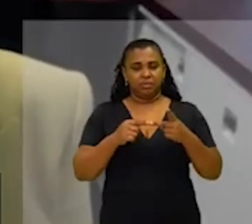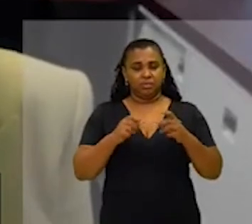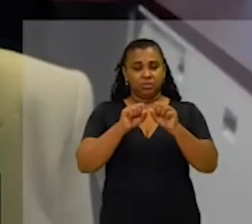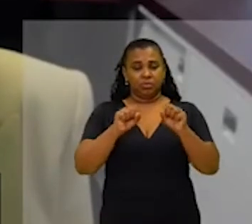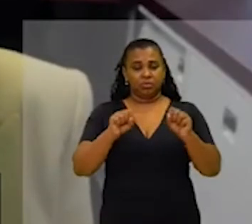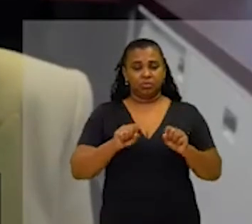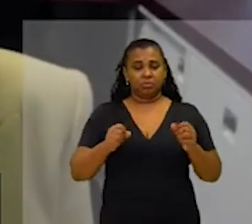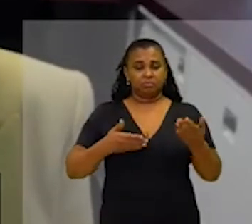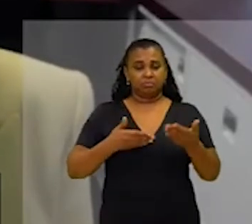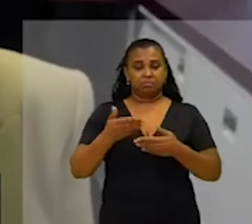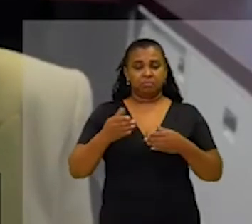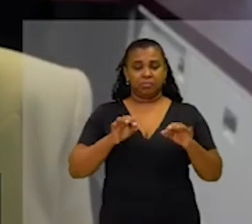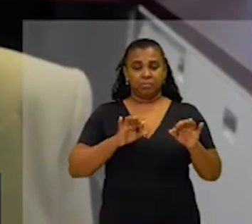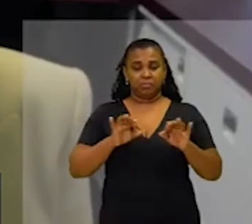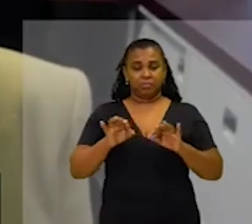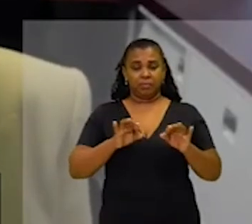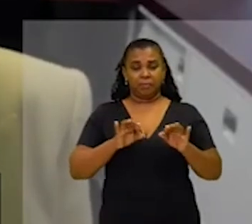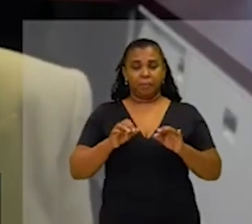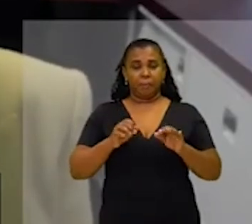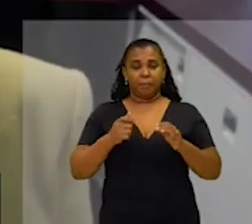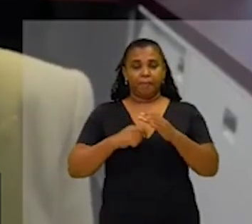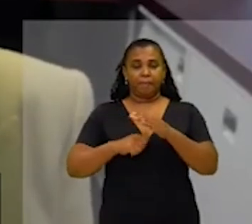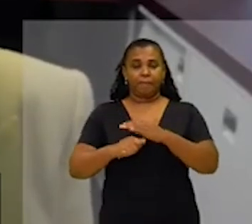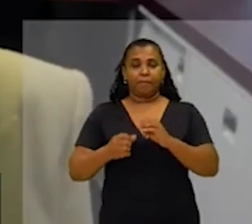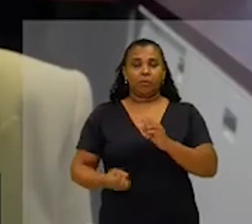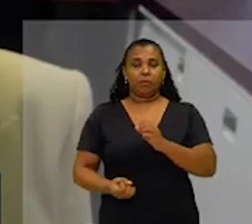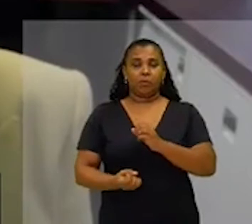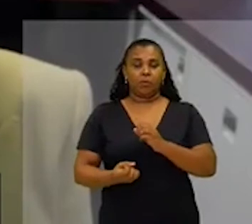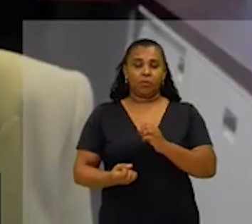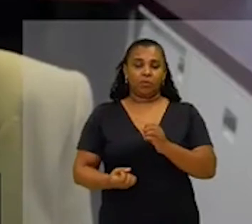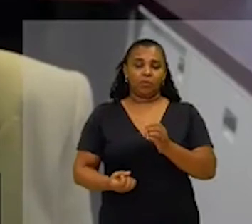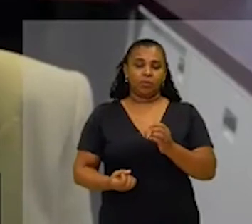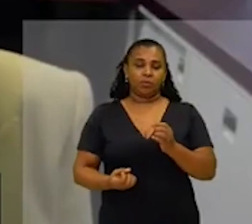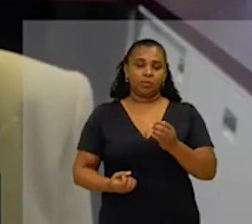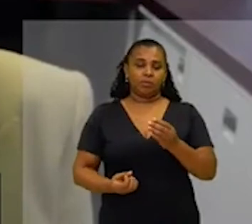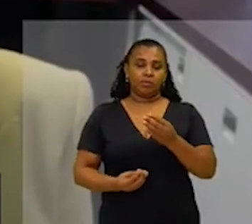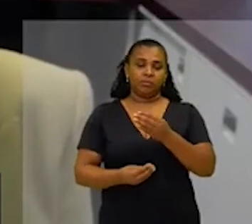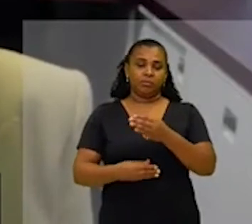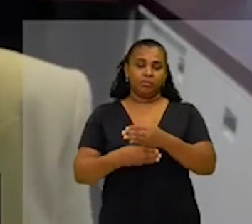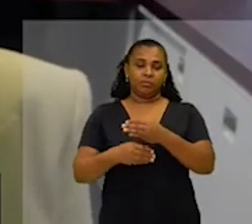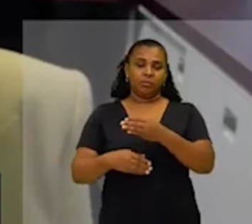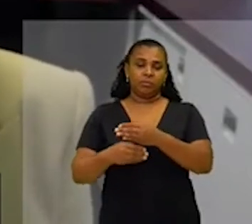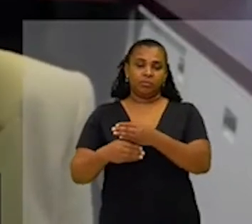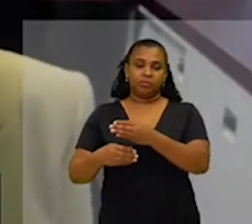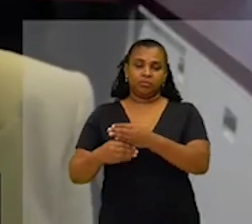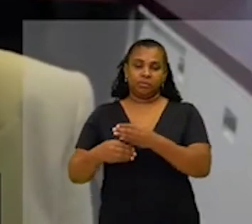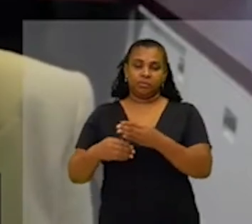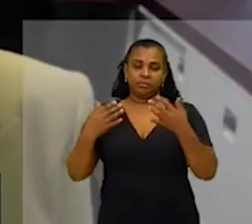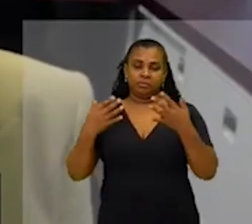ele contribuem algum medida para essa opacidade embora obviamente tenha todos os elogios merecidos